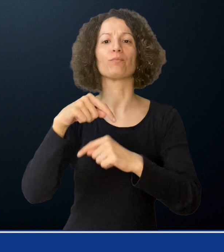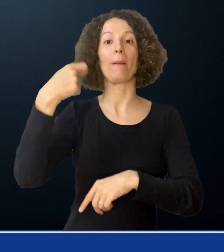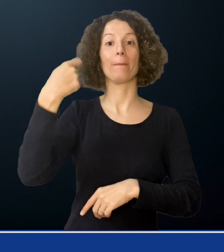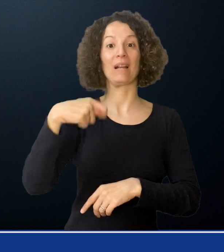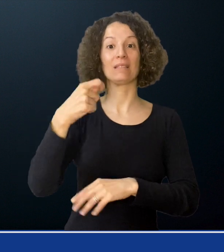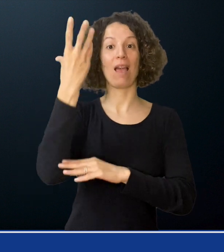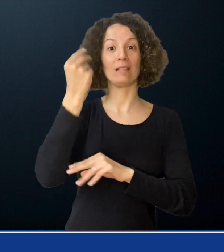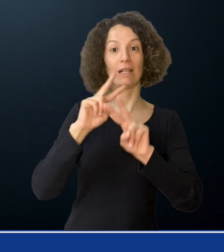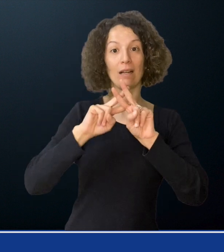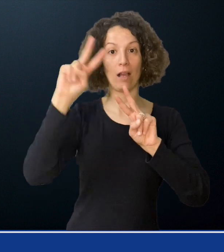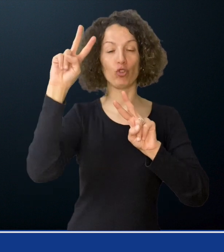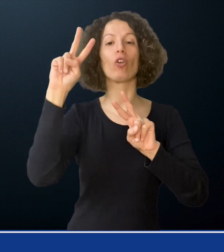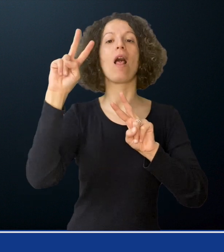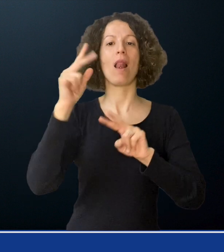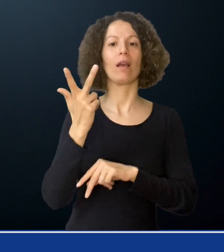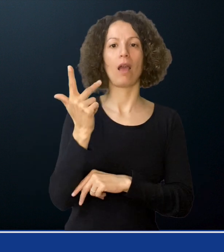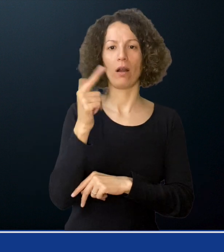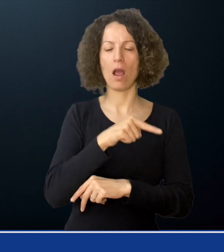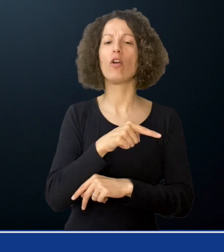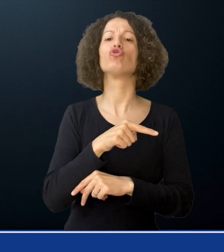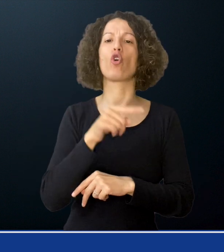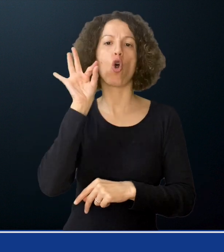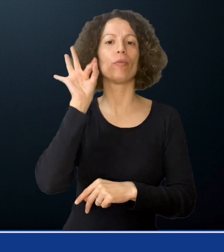il Presidente Nazionale ENS Angelo Raffaele Cagnazzo